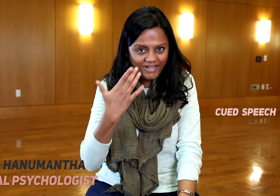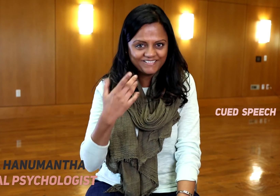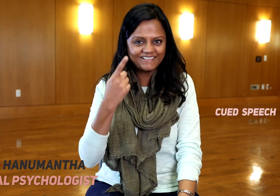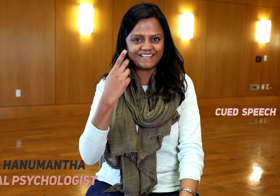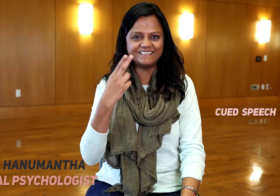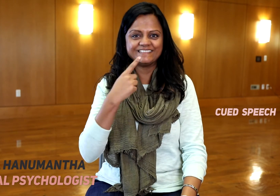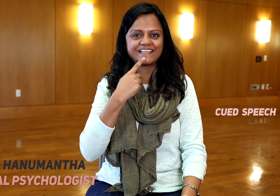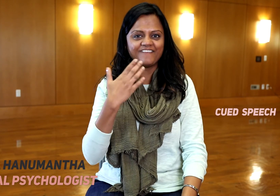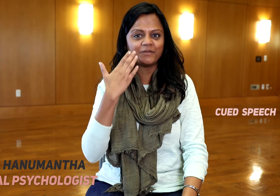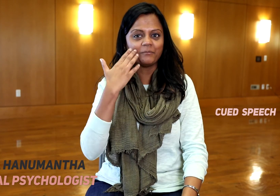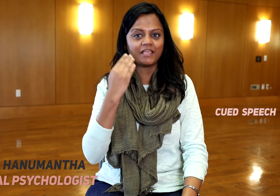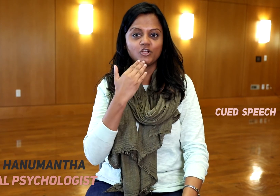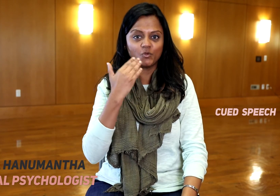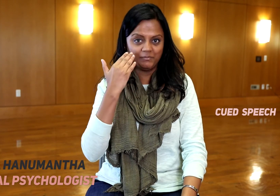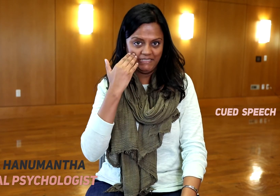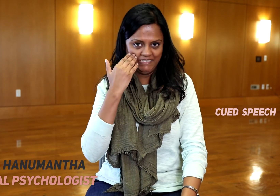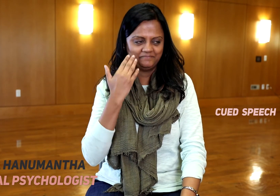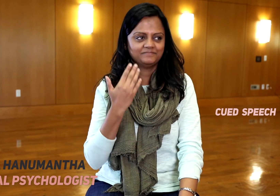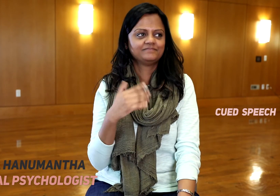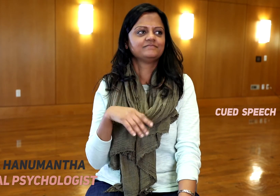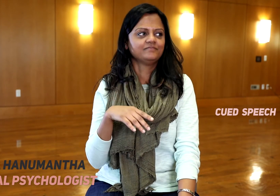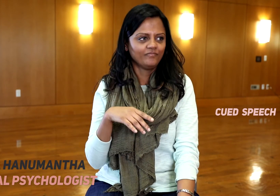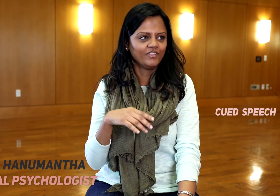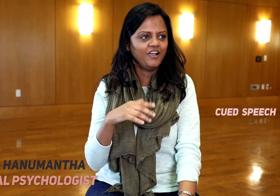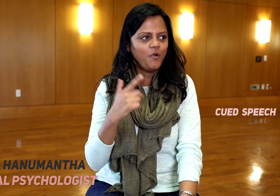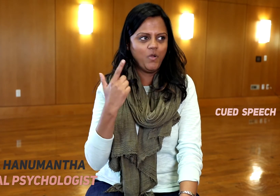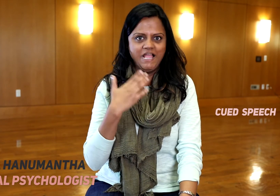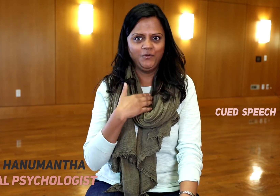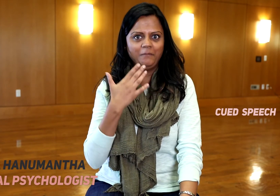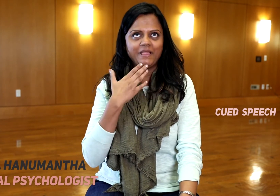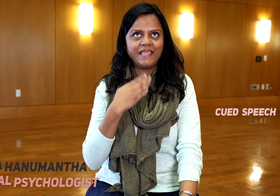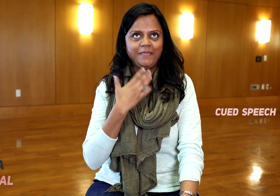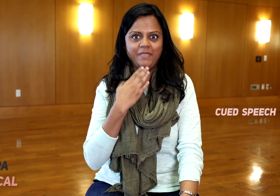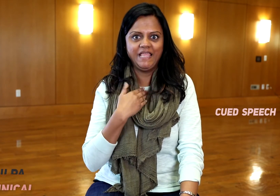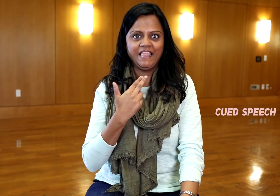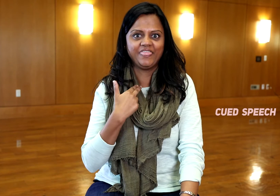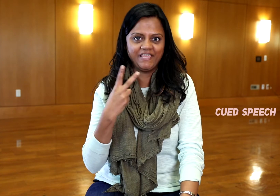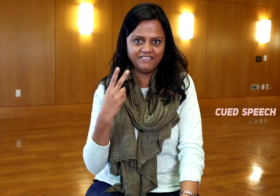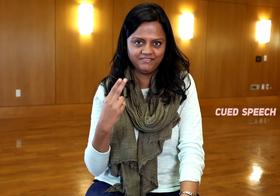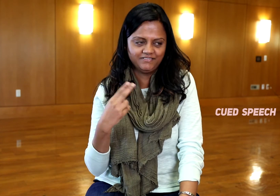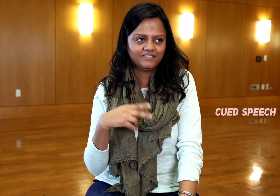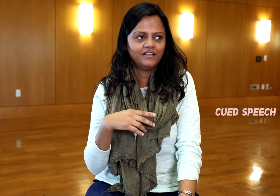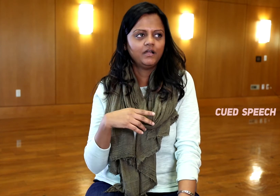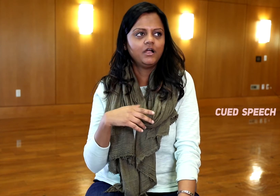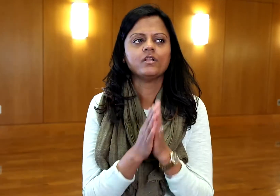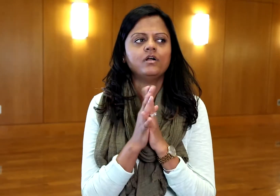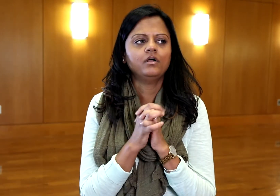¿Qué significa sordo para mí? Bueno, muchas muchas cosas.